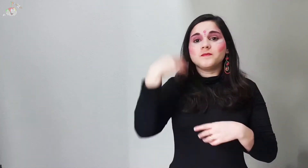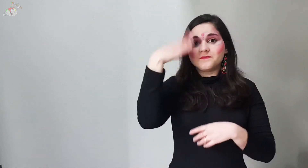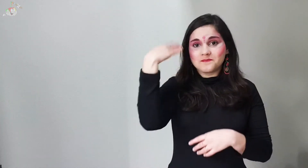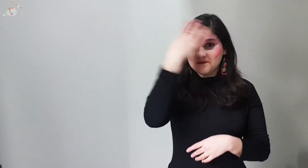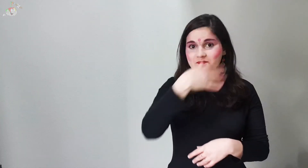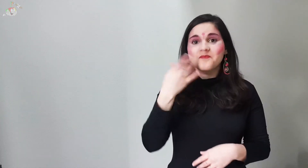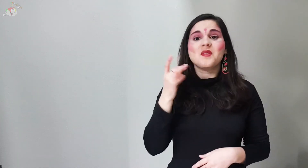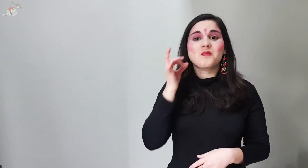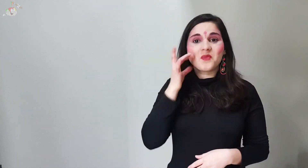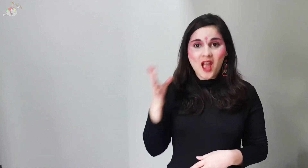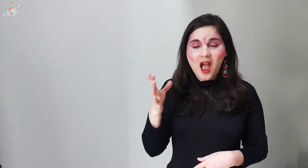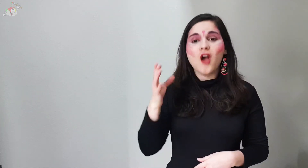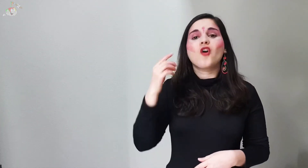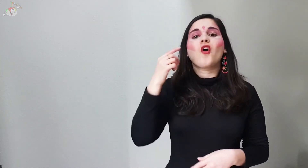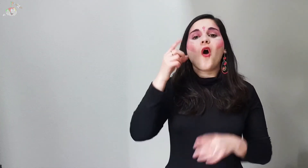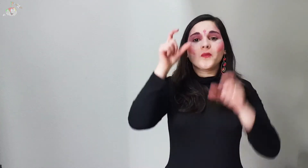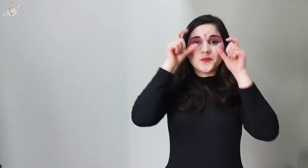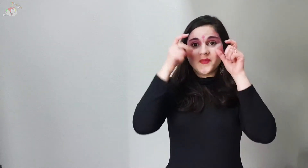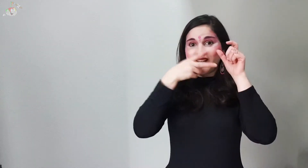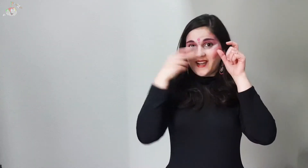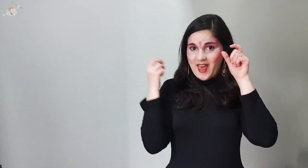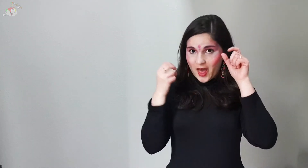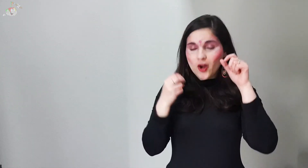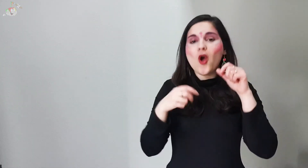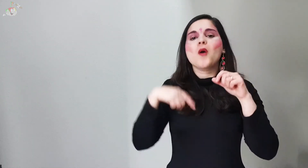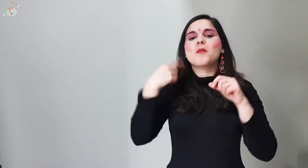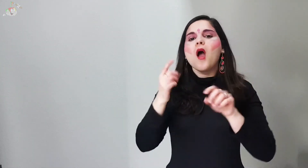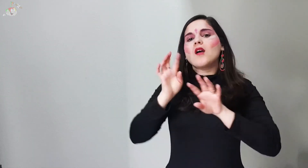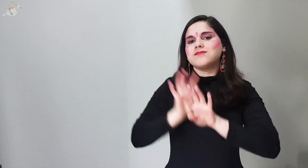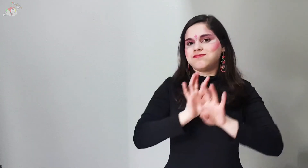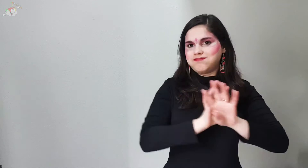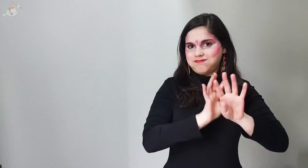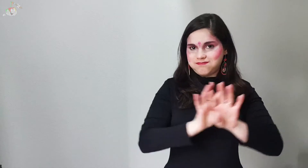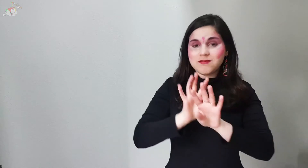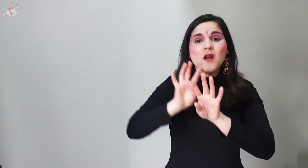si tingono il viso di bianco e nero, poi marciano.